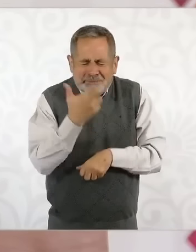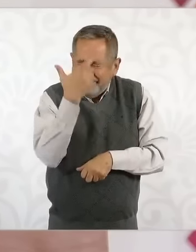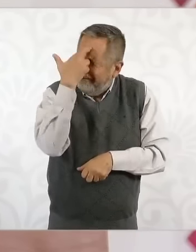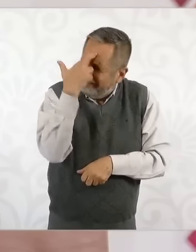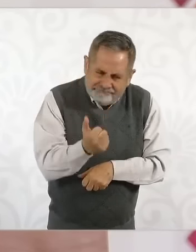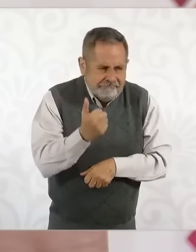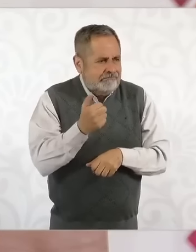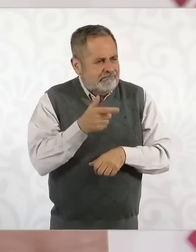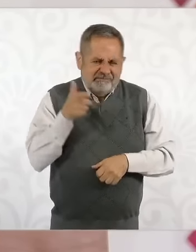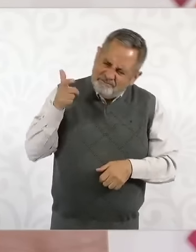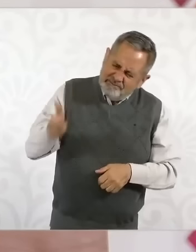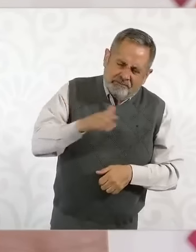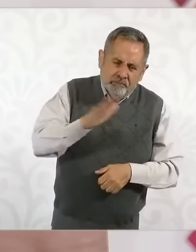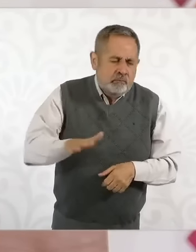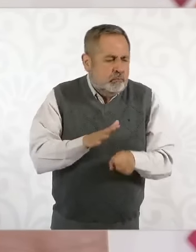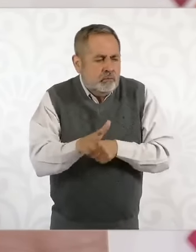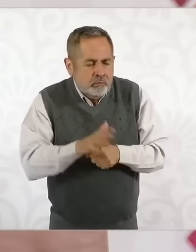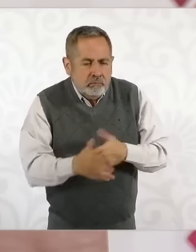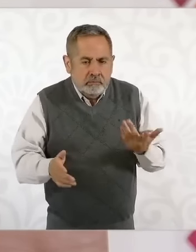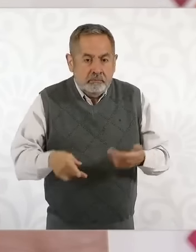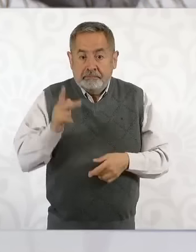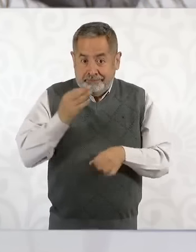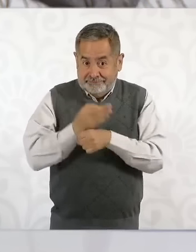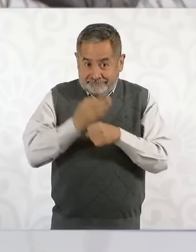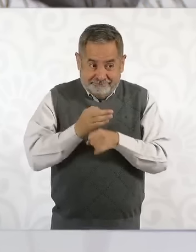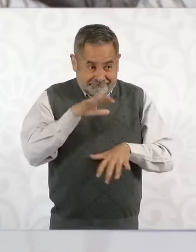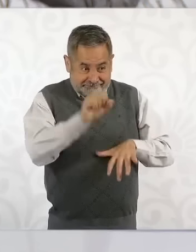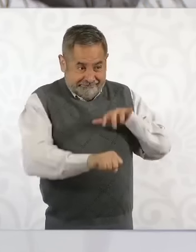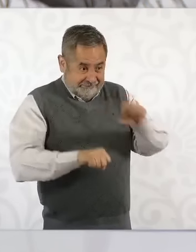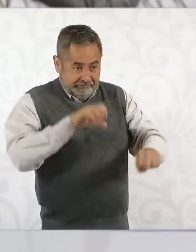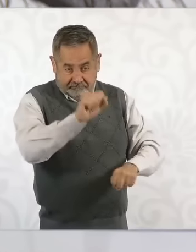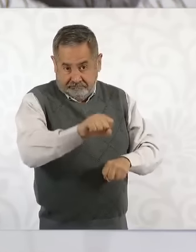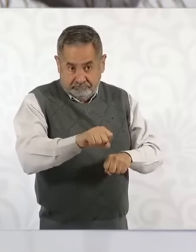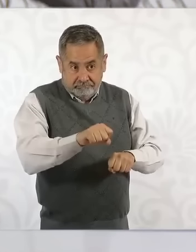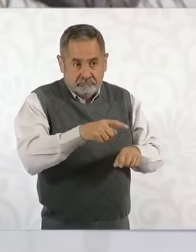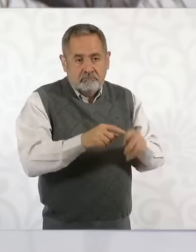las investigaciones, pero los primeros detenidos declaraciones, todo eso es lo que han mencionado.